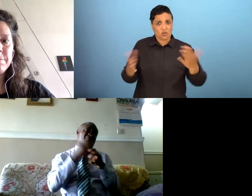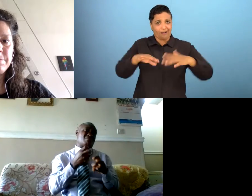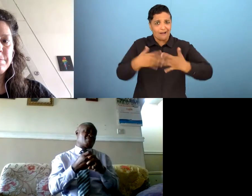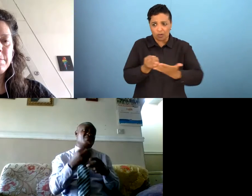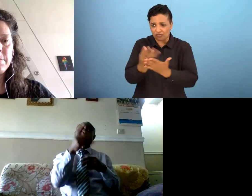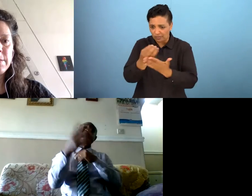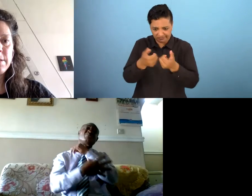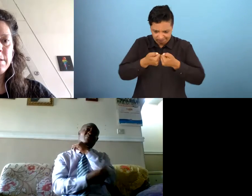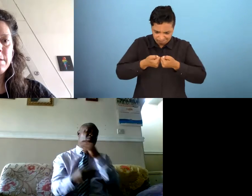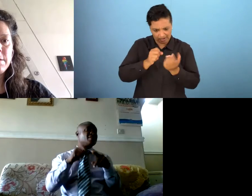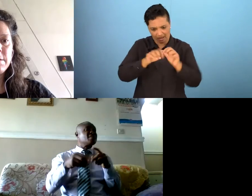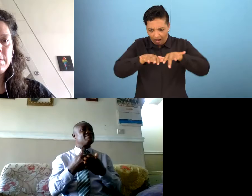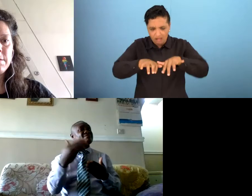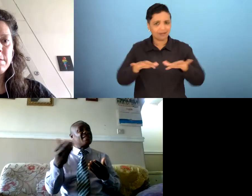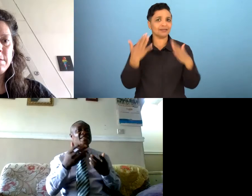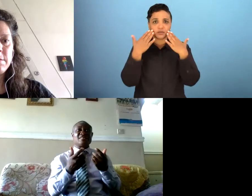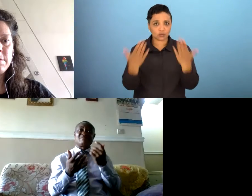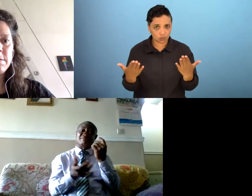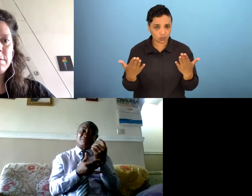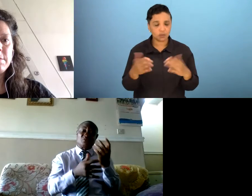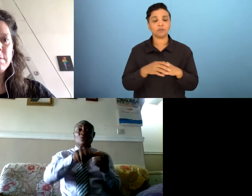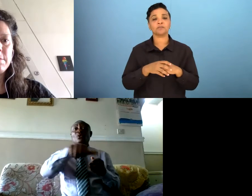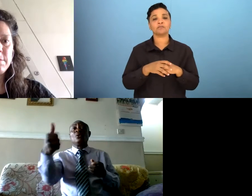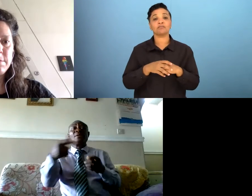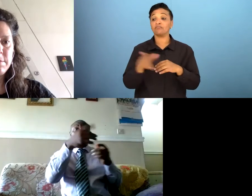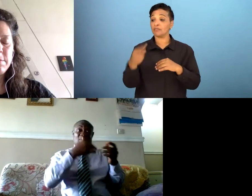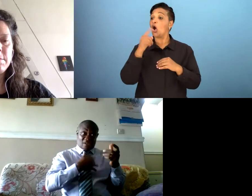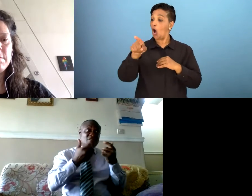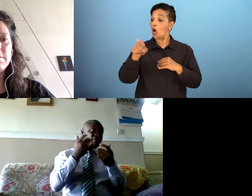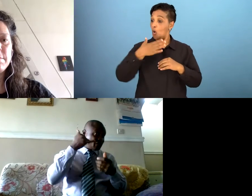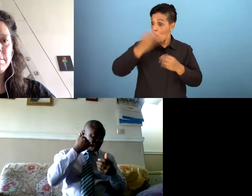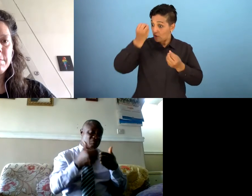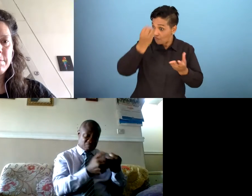muchos carecen de conocimientos sobre cómo operar dispositivos tecnológicos para acceder a la información.